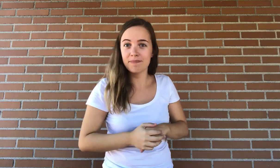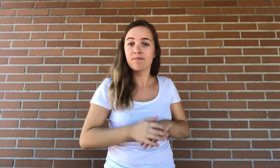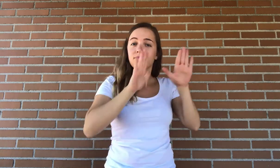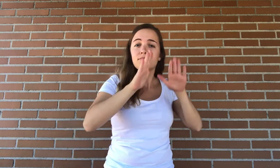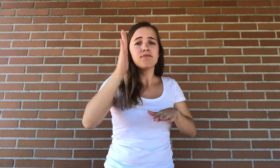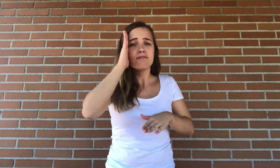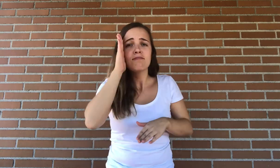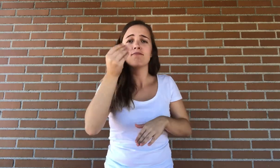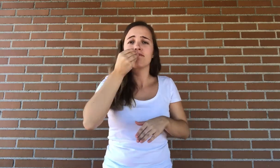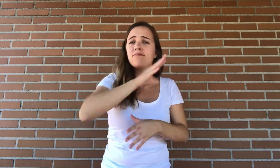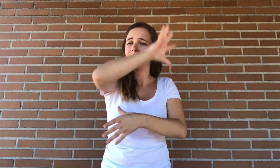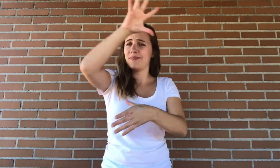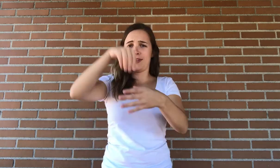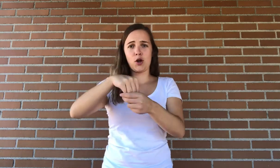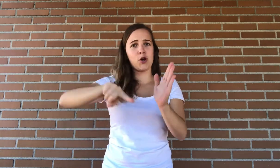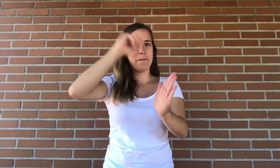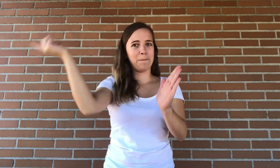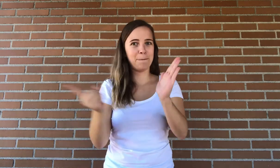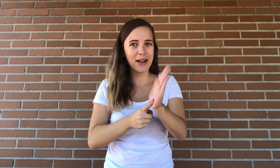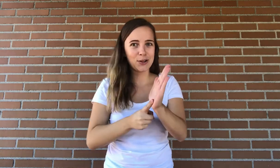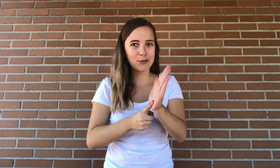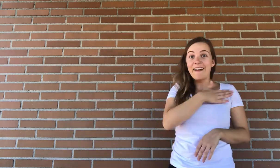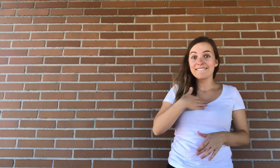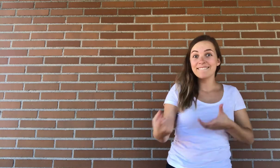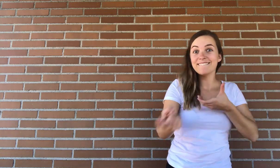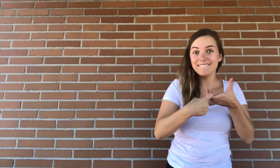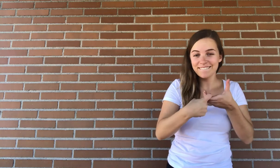Incluye la pensión y estancia completa. ¿Queréis inscribiros?